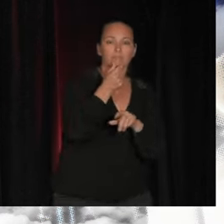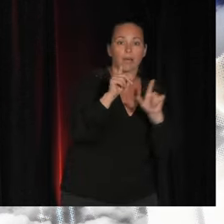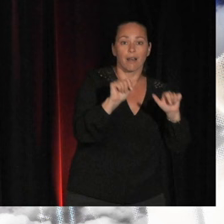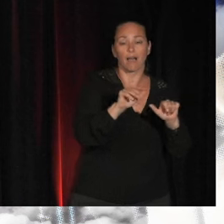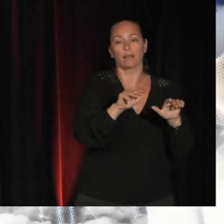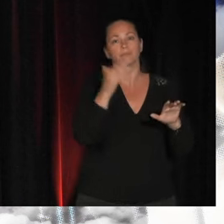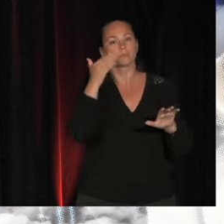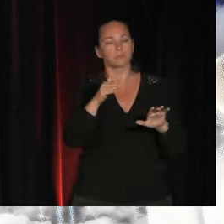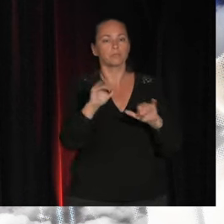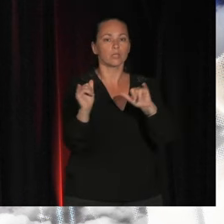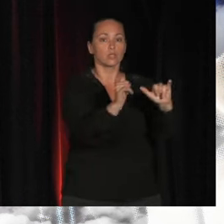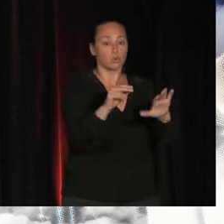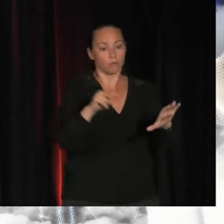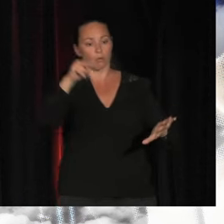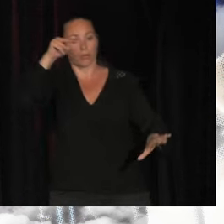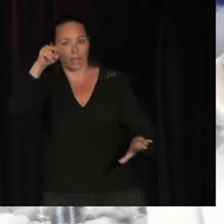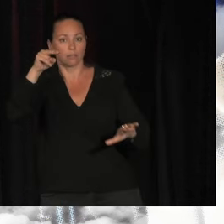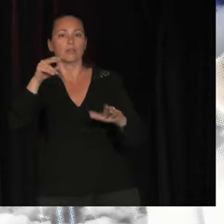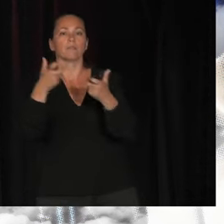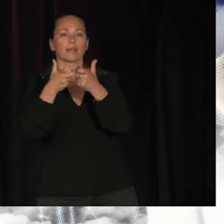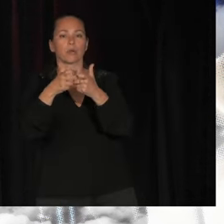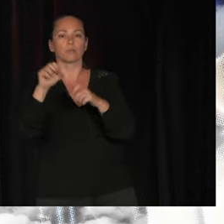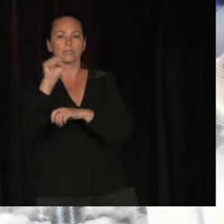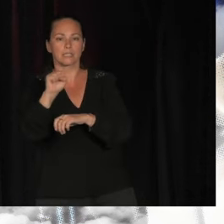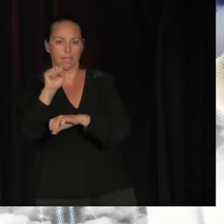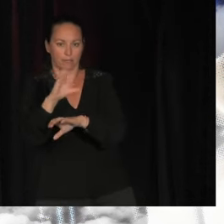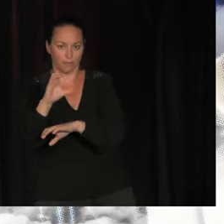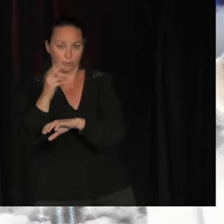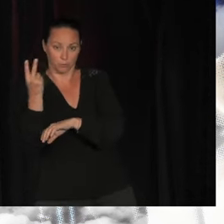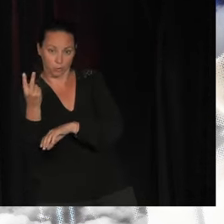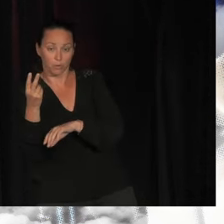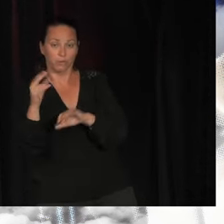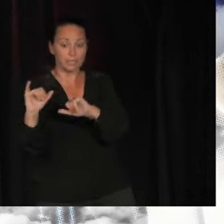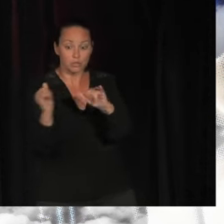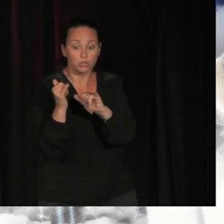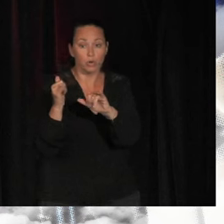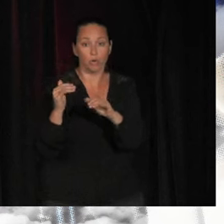on a déjà pu l'évoquer avec par exemple StarCraft 2, la métagame, c'est comment se joue le jeu à très haut niveau et en général,